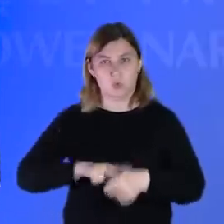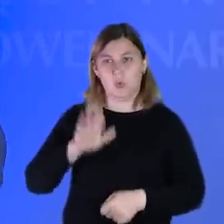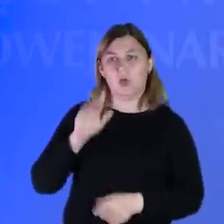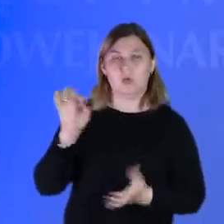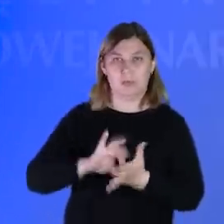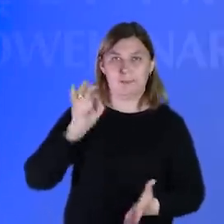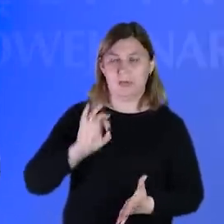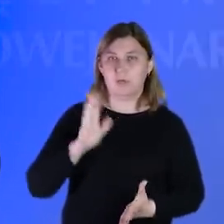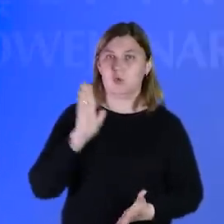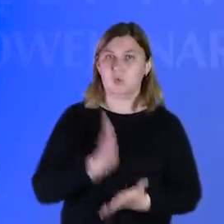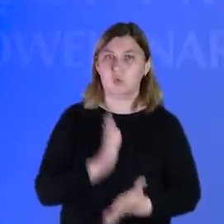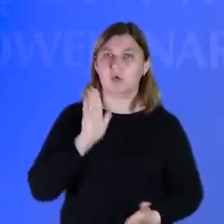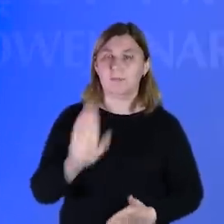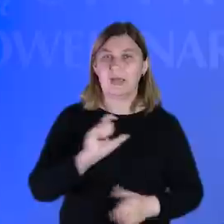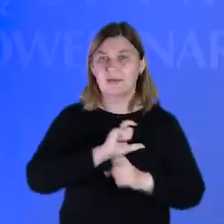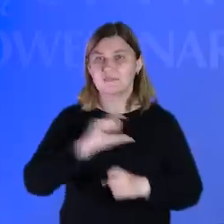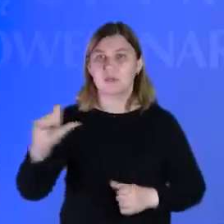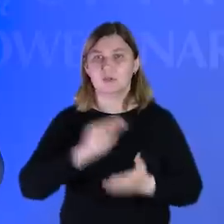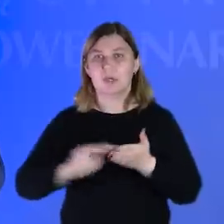nabywał, posiadał w trakcie pisania swojej